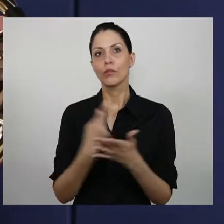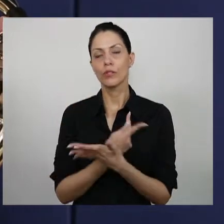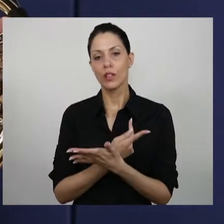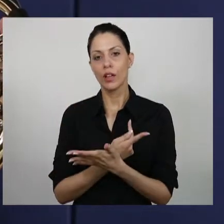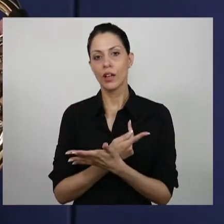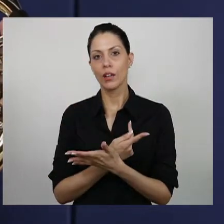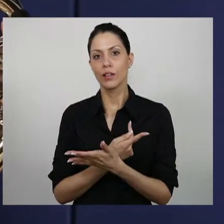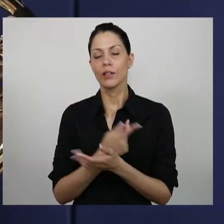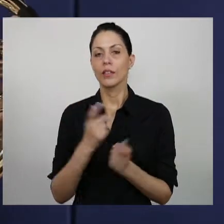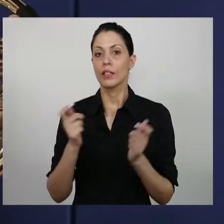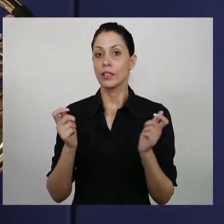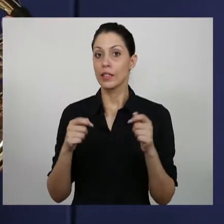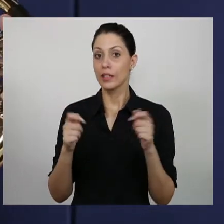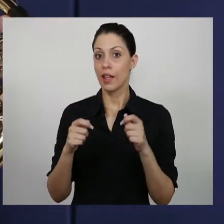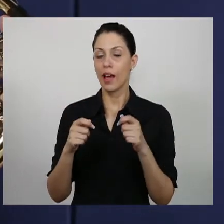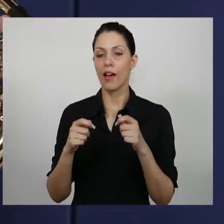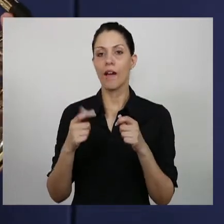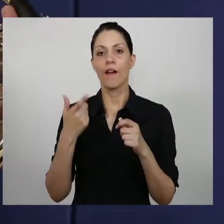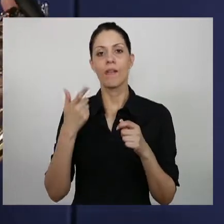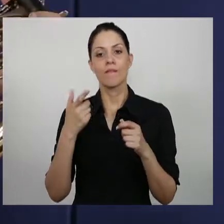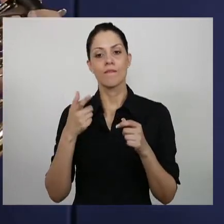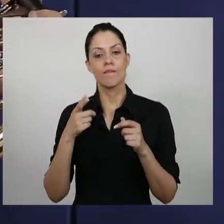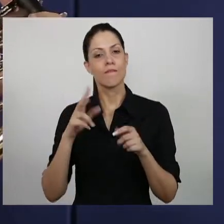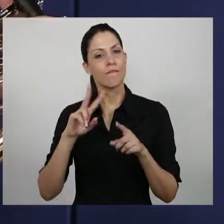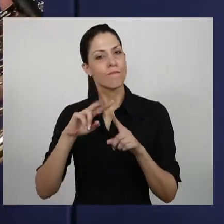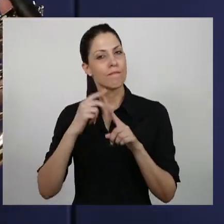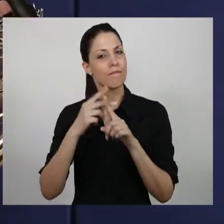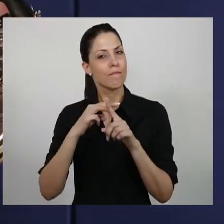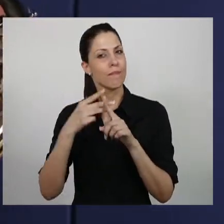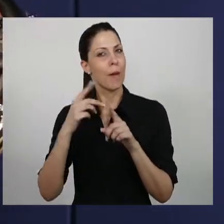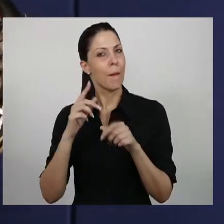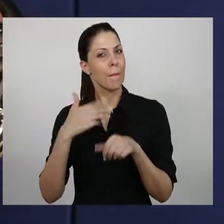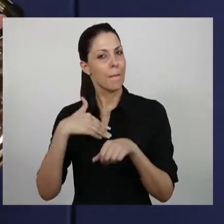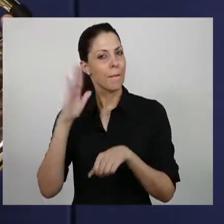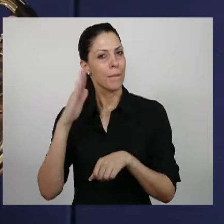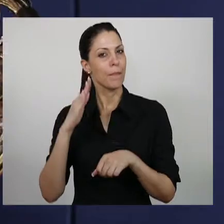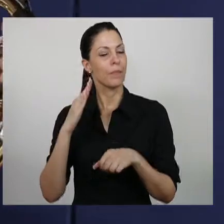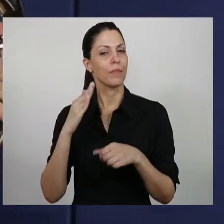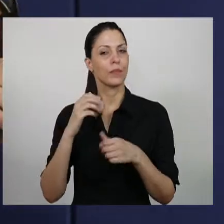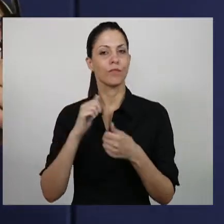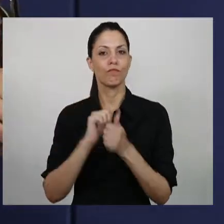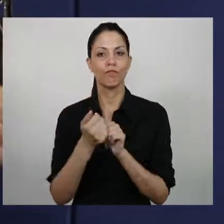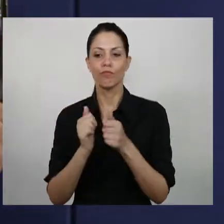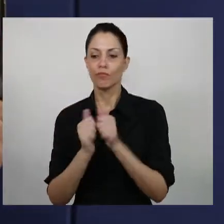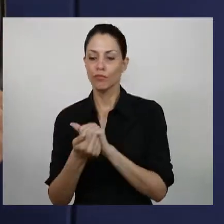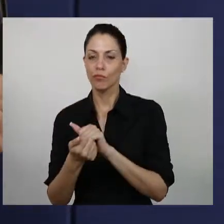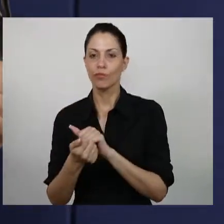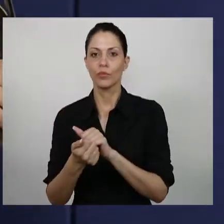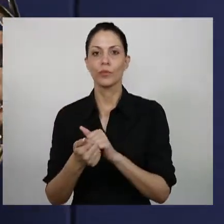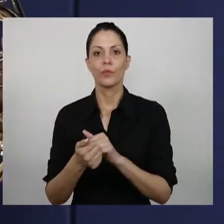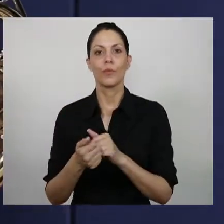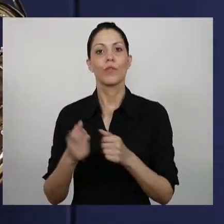Fá na trompa em Si Bemol, ou seja, inserir as bombas, criar uma vasta gama de possibilidades,